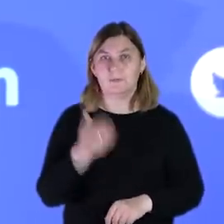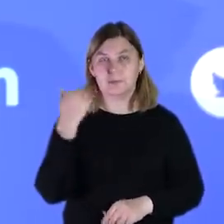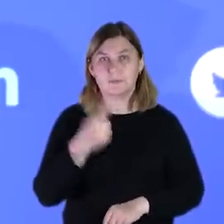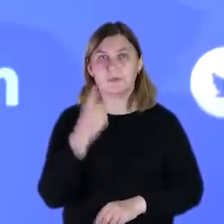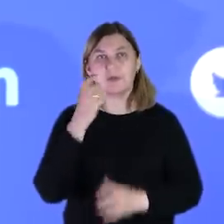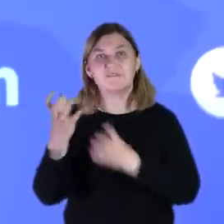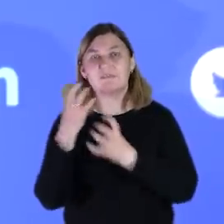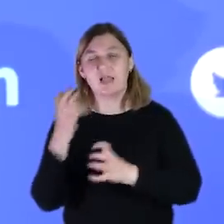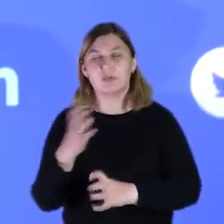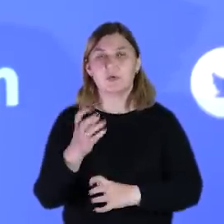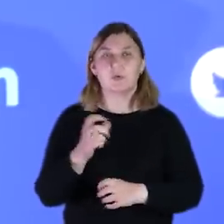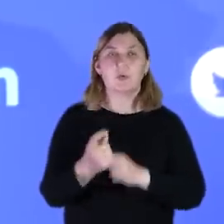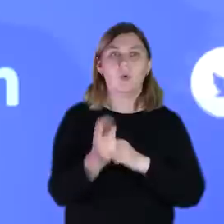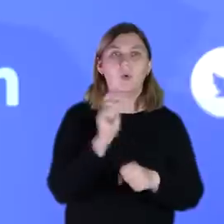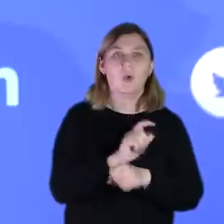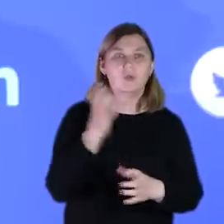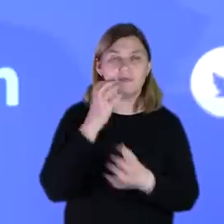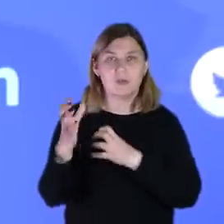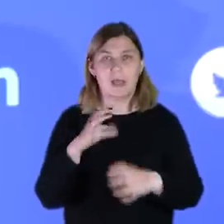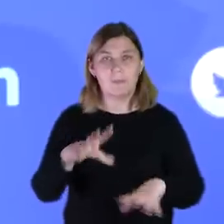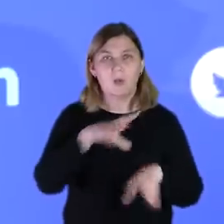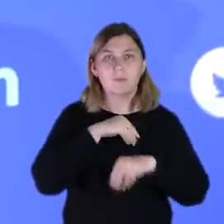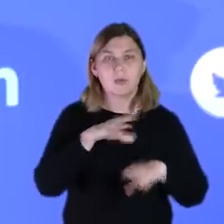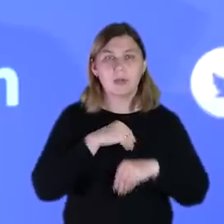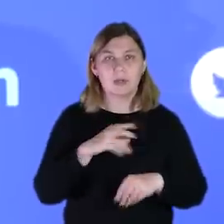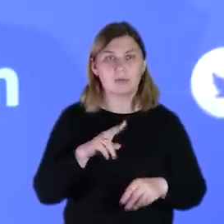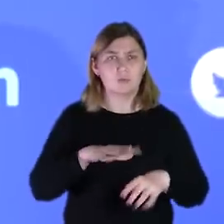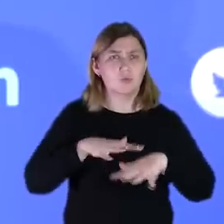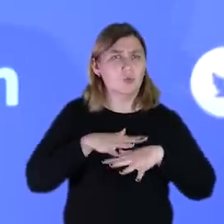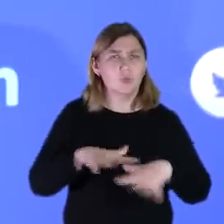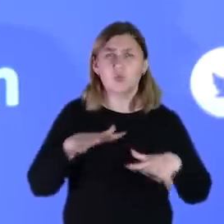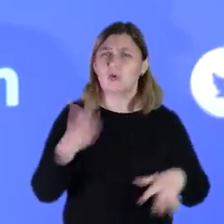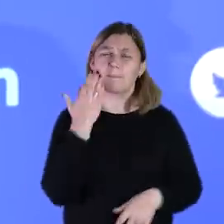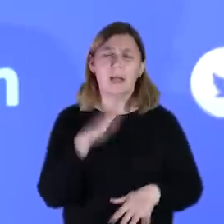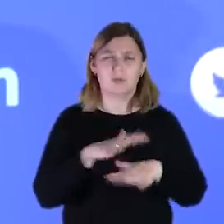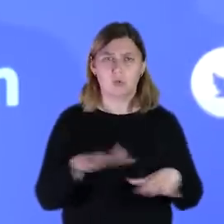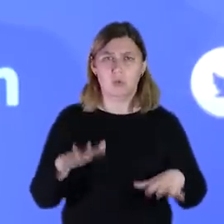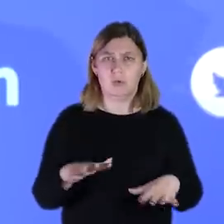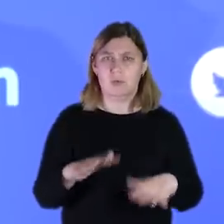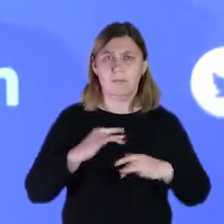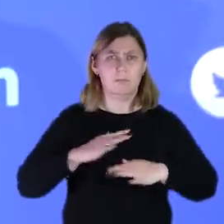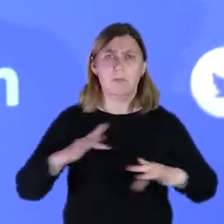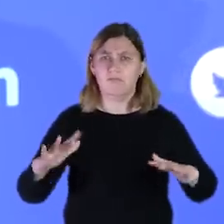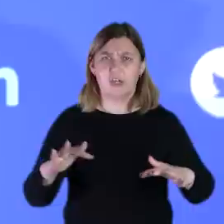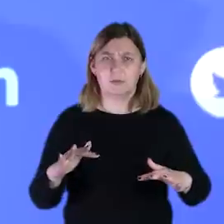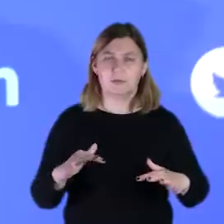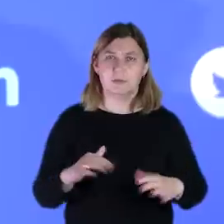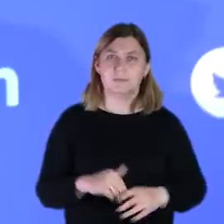wywiadu i kontrwywiadu. Bo werbowali w zasadzie na potęgę, czyli powszechnie.